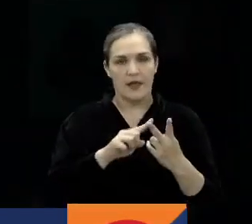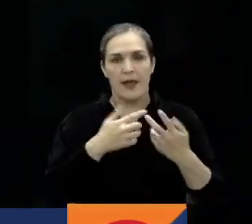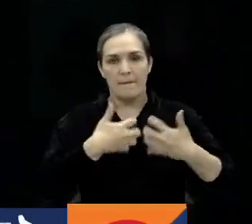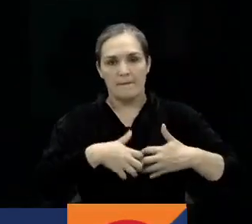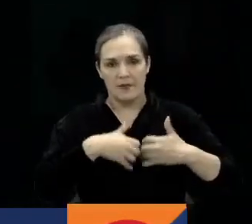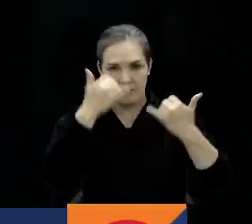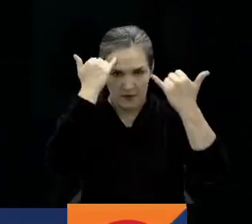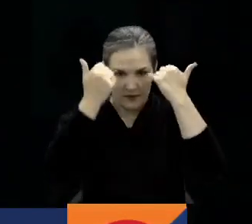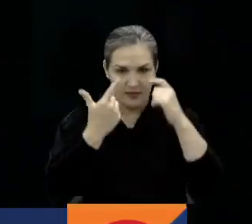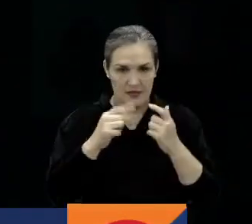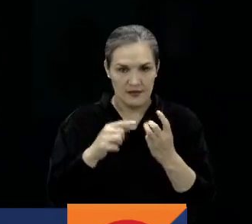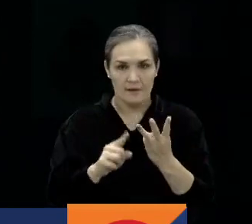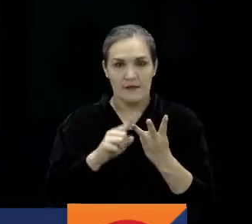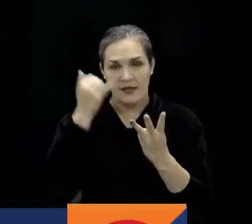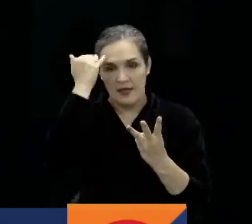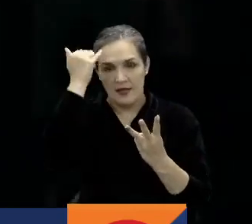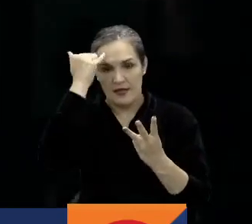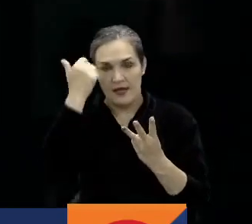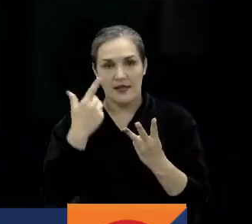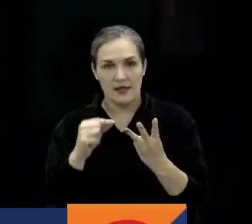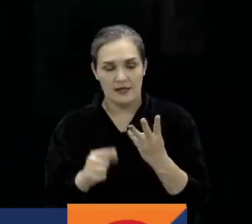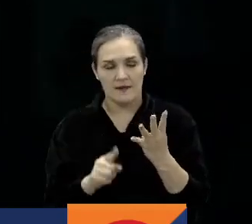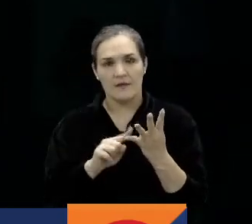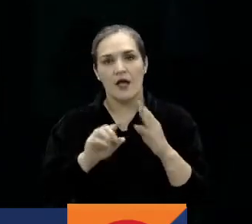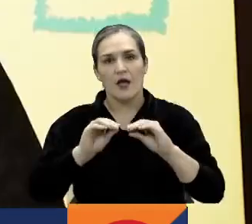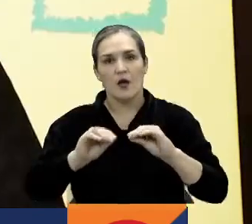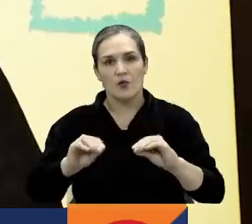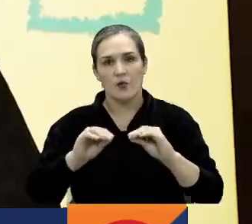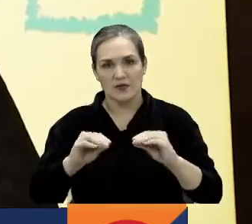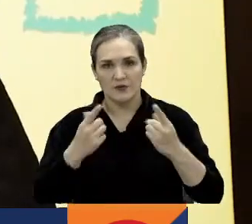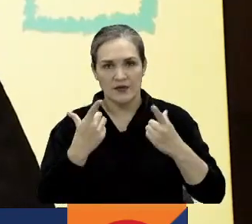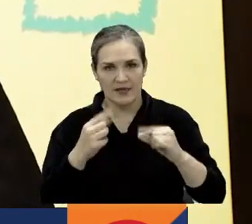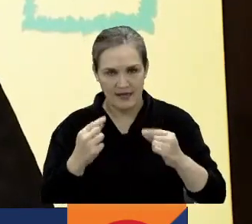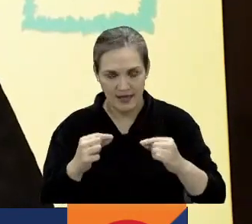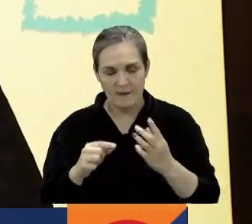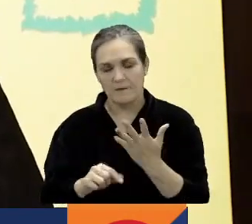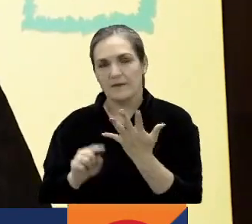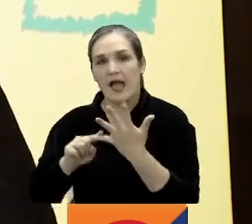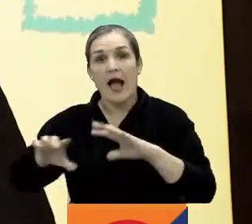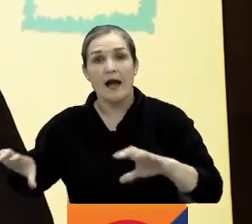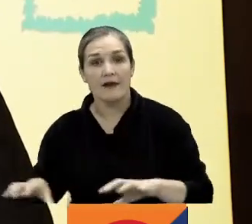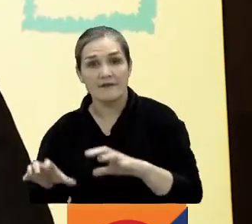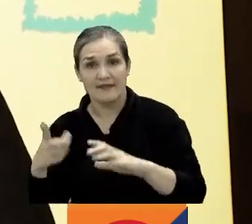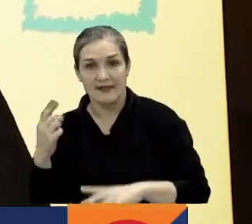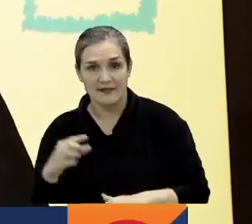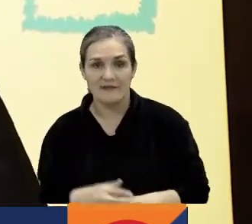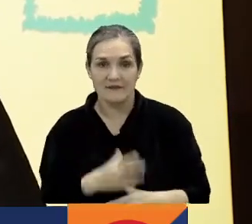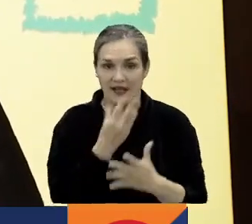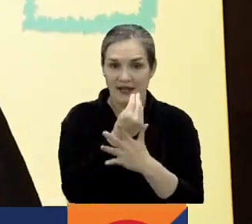PREMIO MUJERES QUE SE